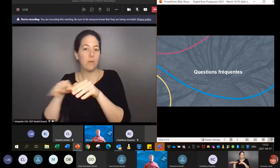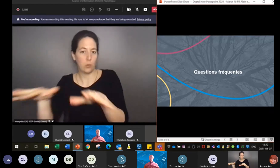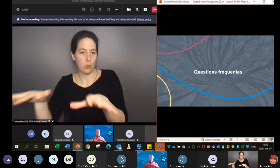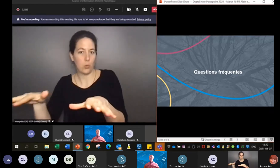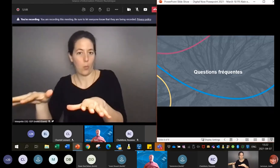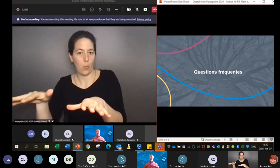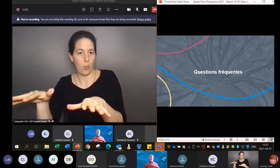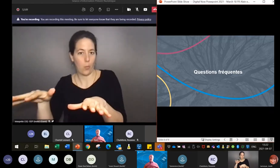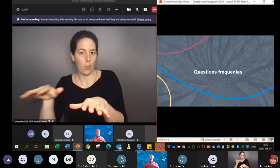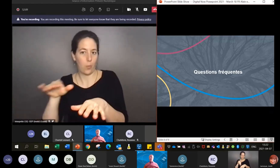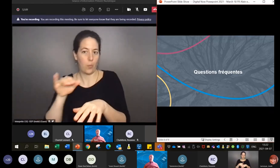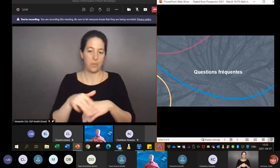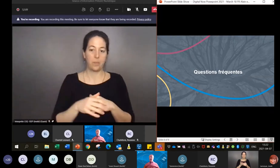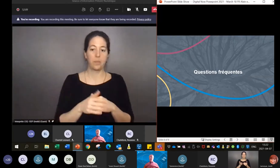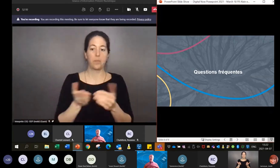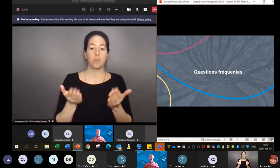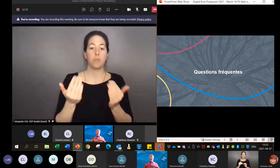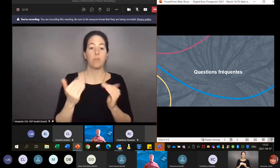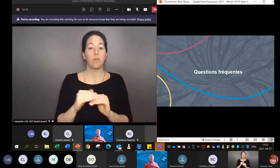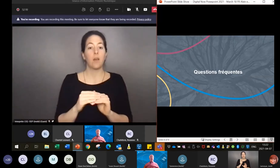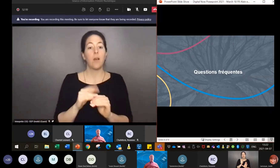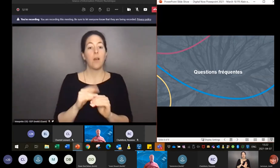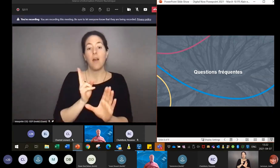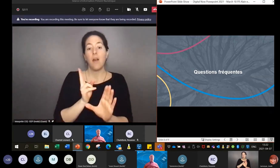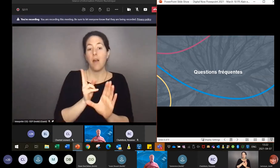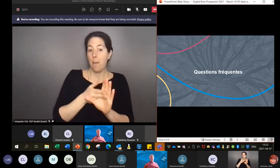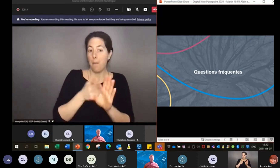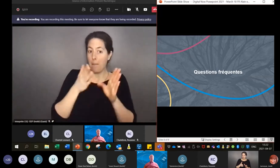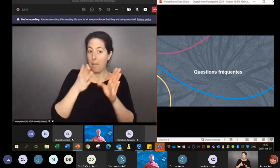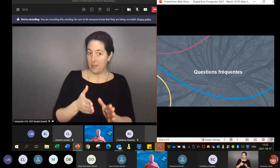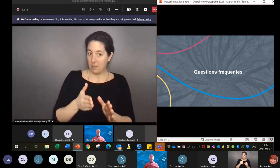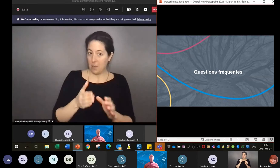Les participants peuvent également